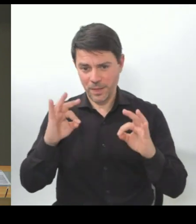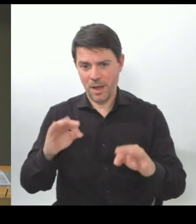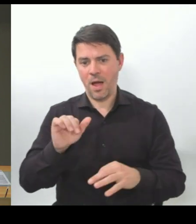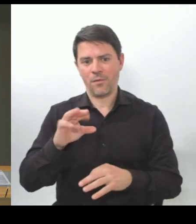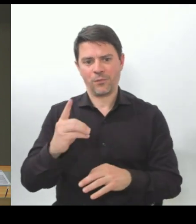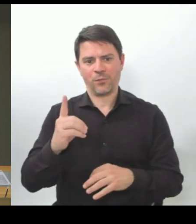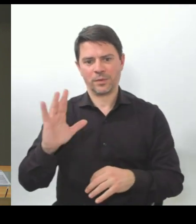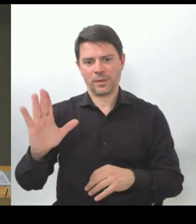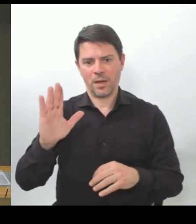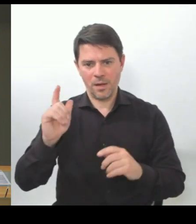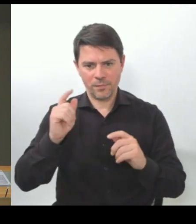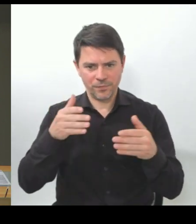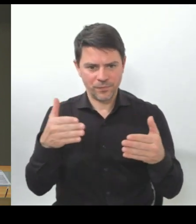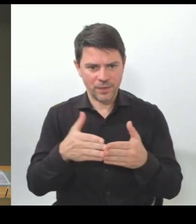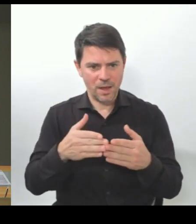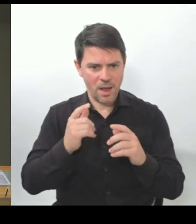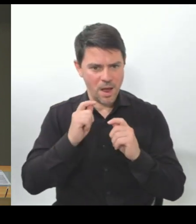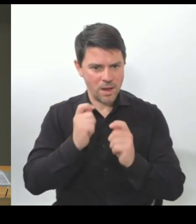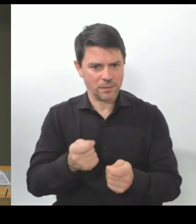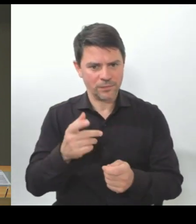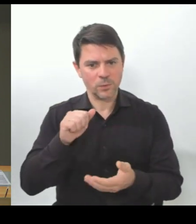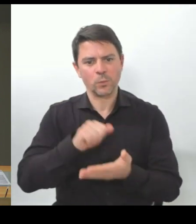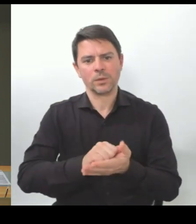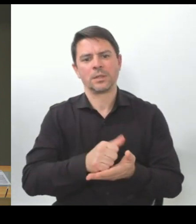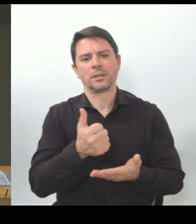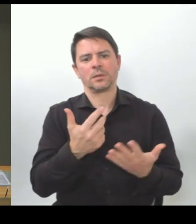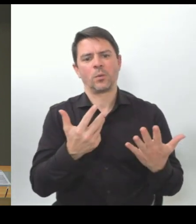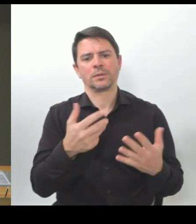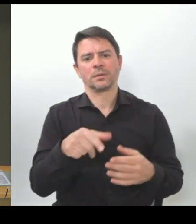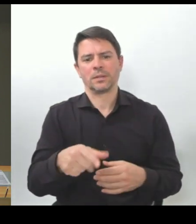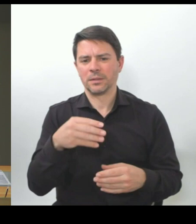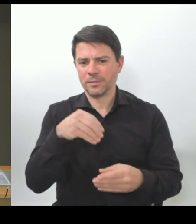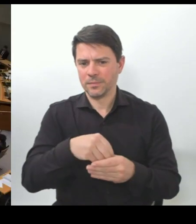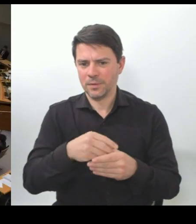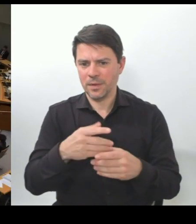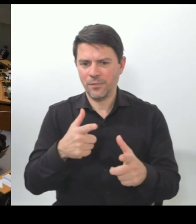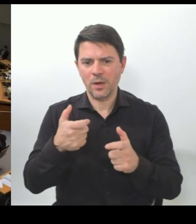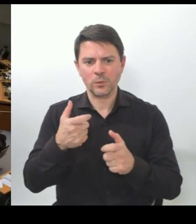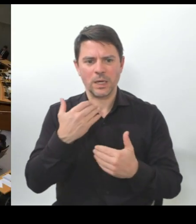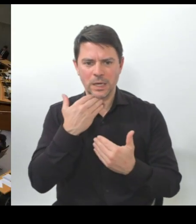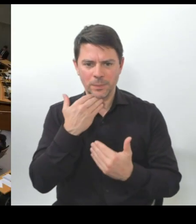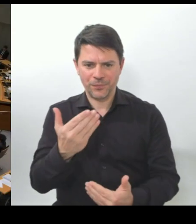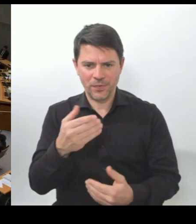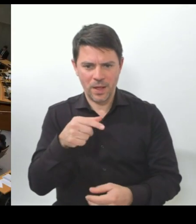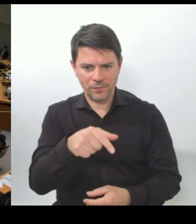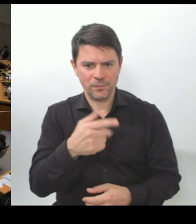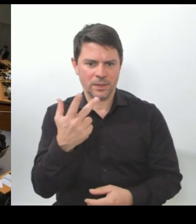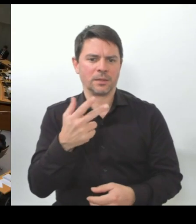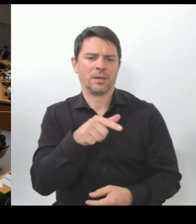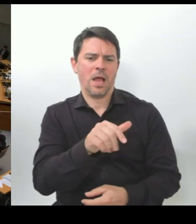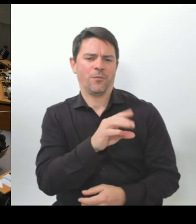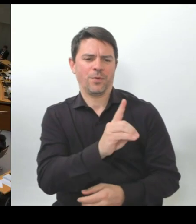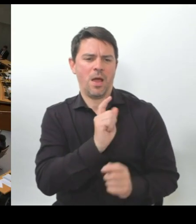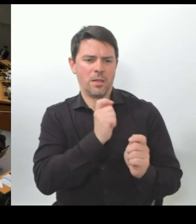Ablehnung für den Antrag, der noch annehmen möchte, den bitte ich jetzt um das Handzeichen. Das ist die AfD Fraktion.Gegenstimmen.